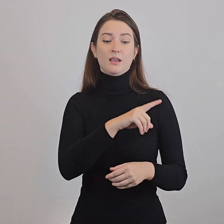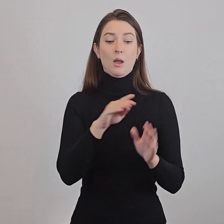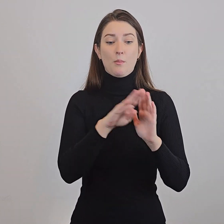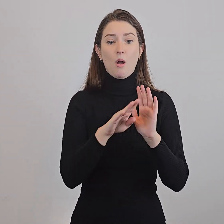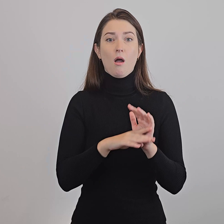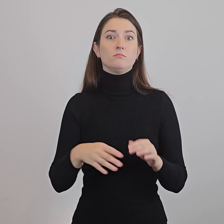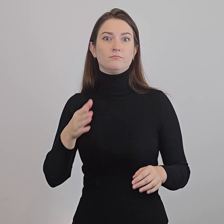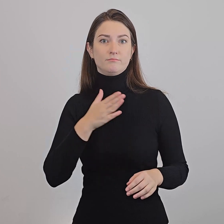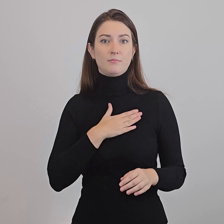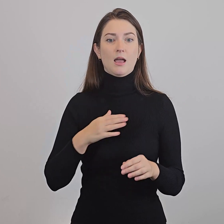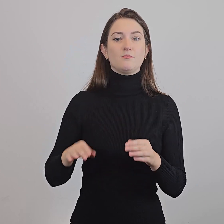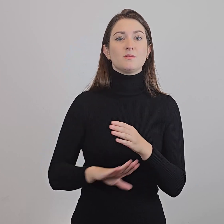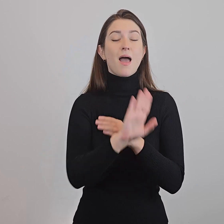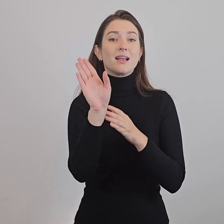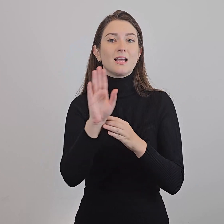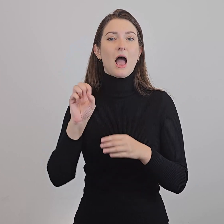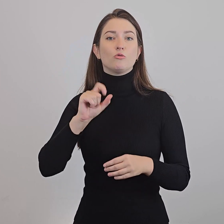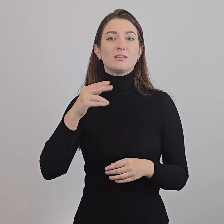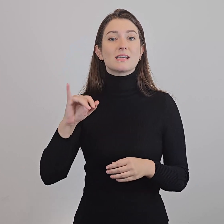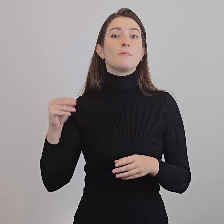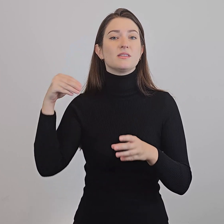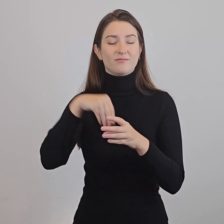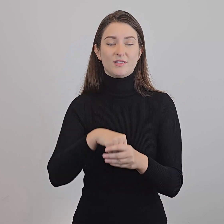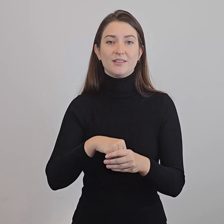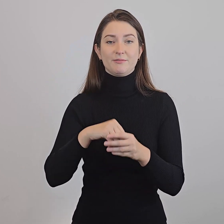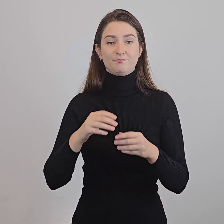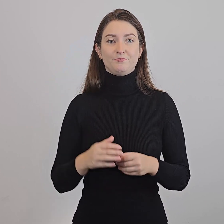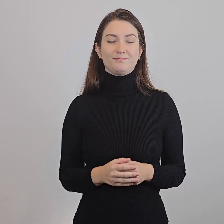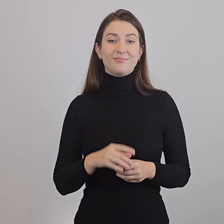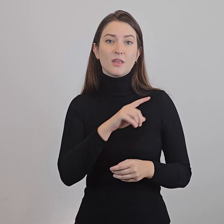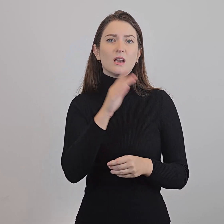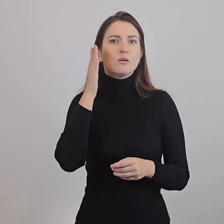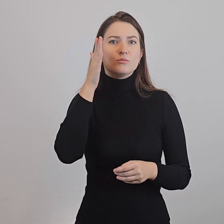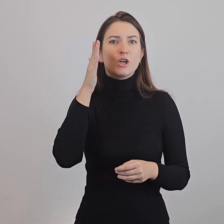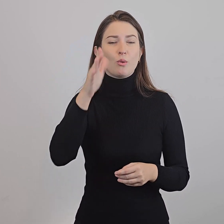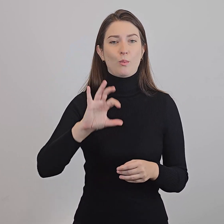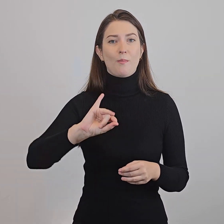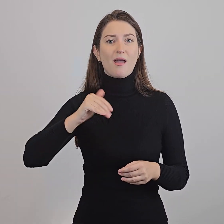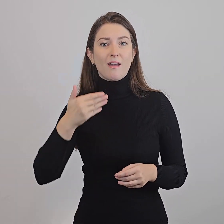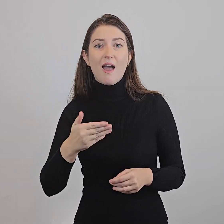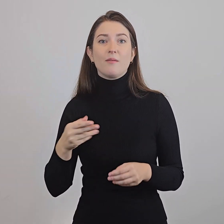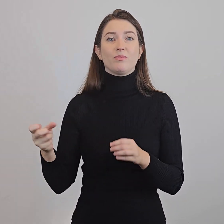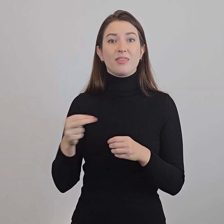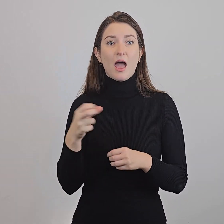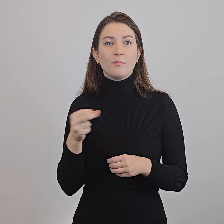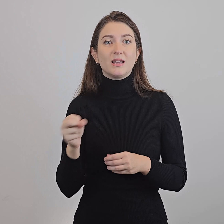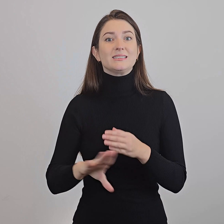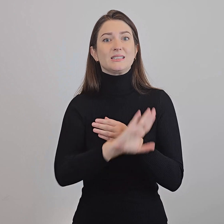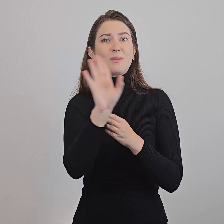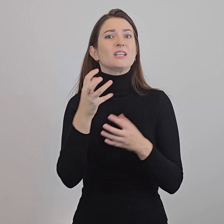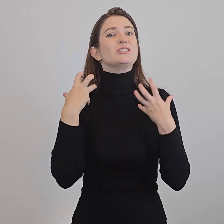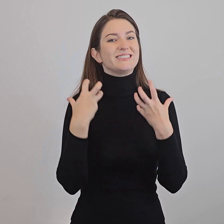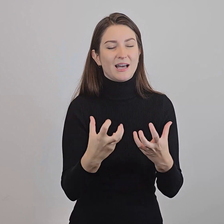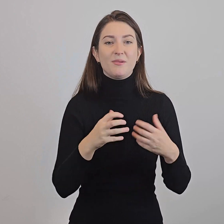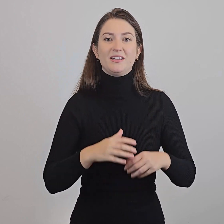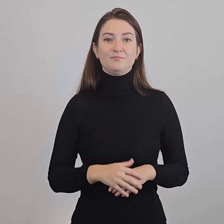W repertuarze znajdują się spektakle z audiodeskrypcją. Dążymy do wprowadzenia do repertuaru spektakli z tłumaczeniem na PJM i napisami.